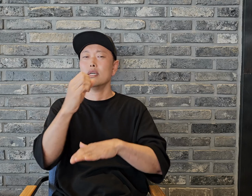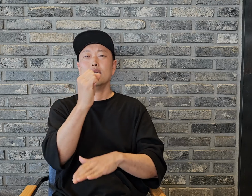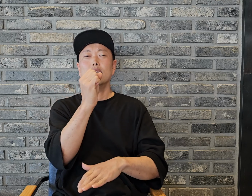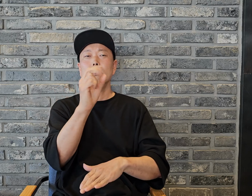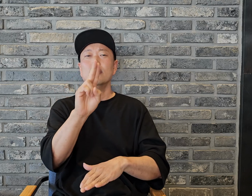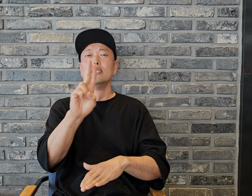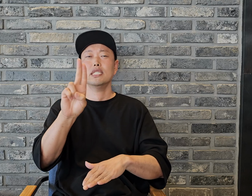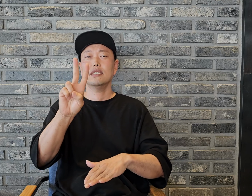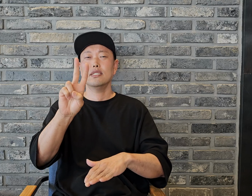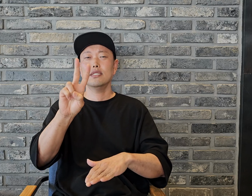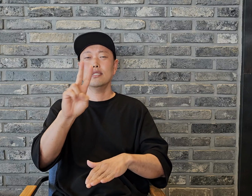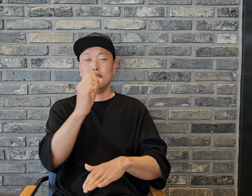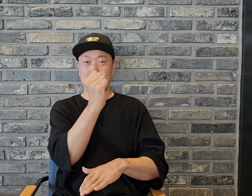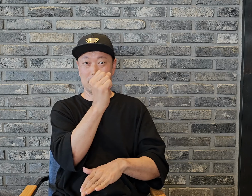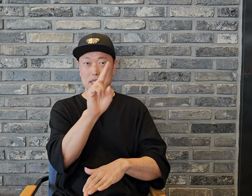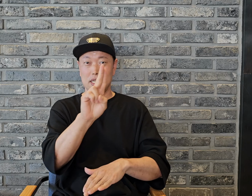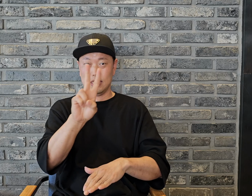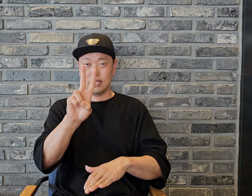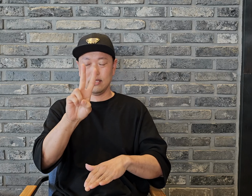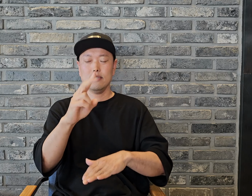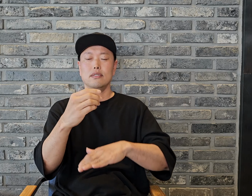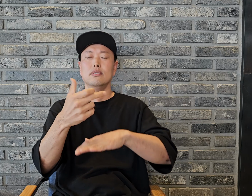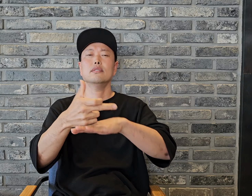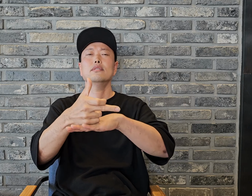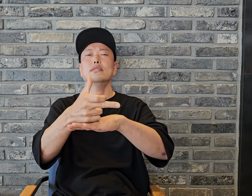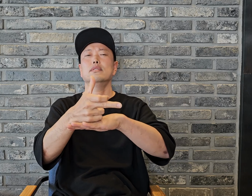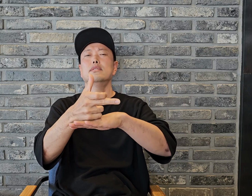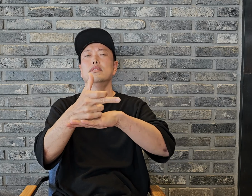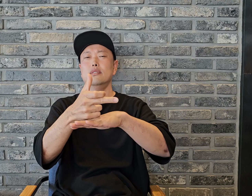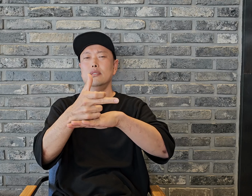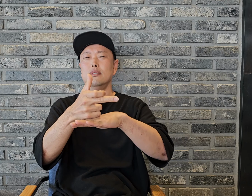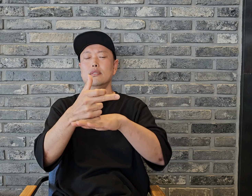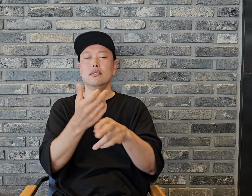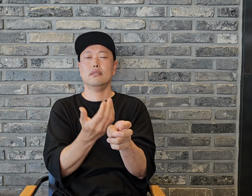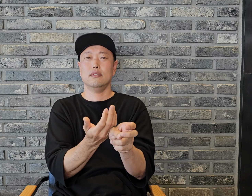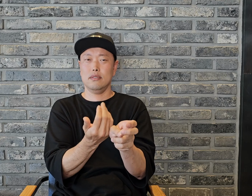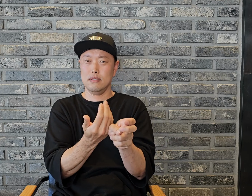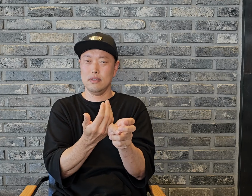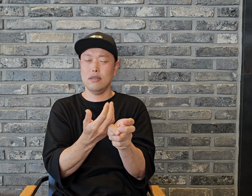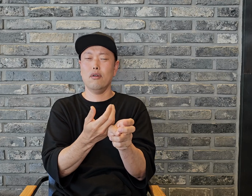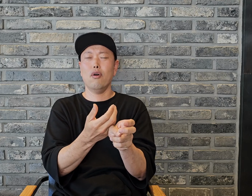Los SUV se expresan de esta manera. Hay camiones,